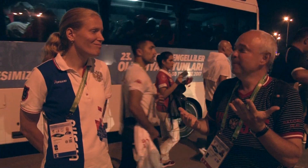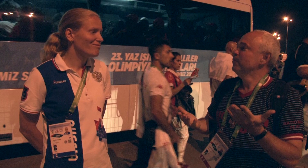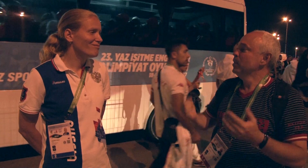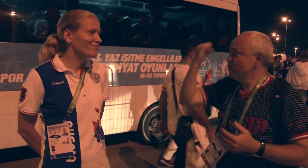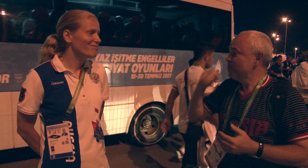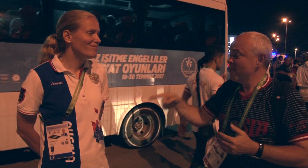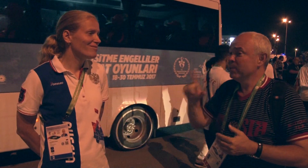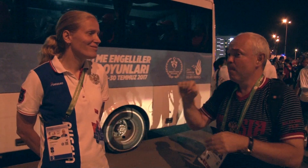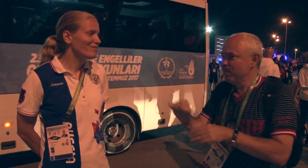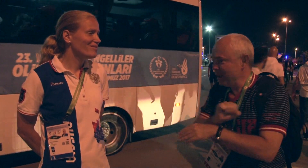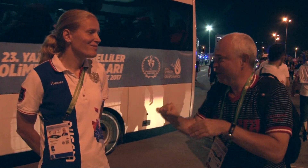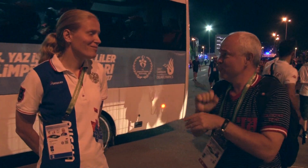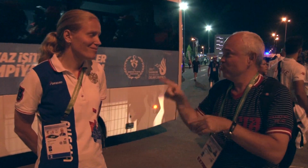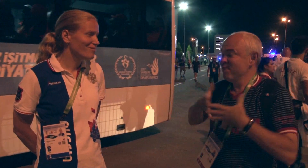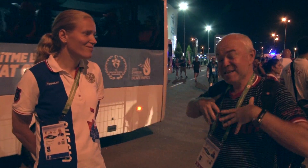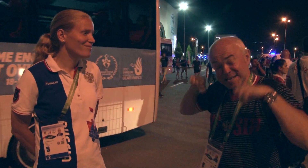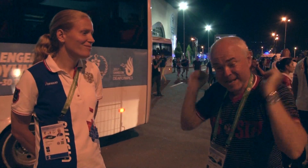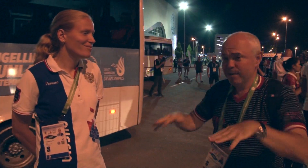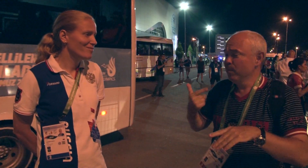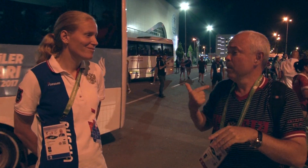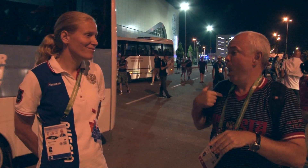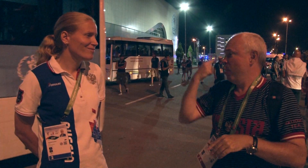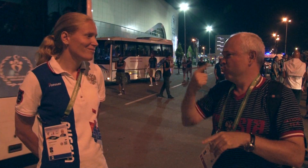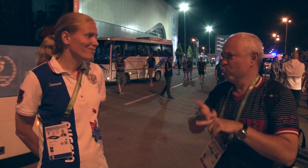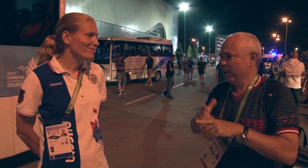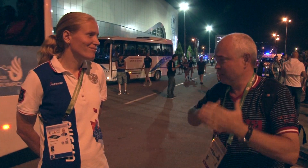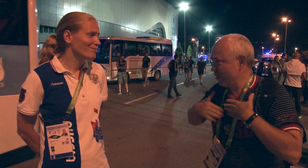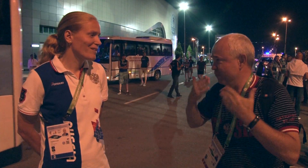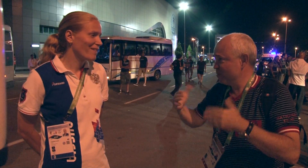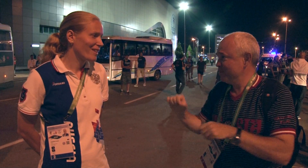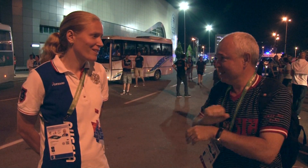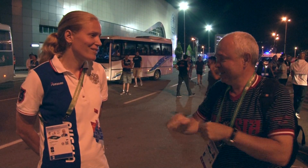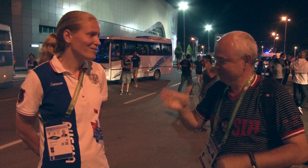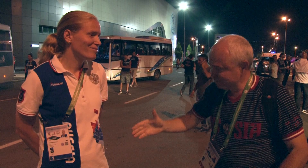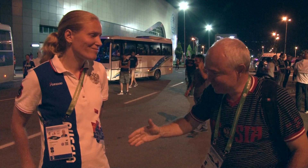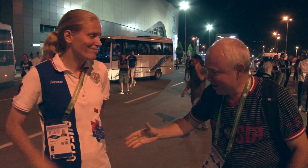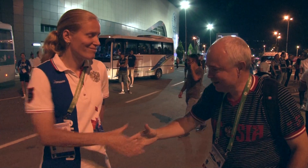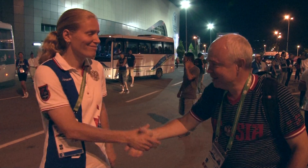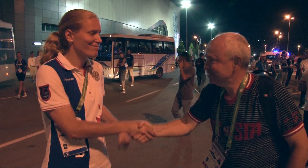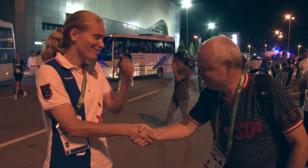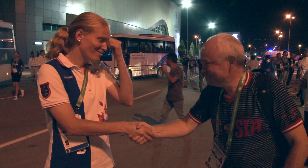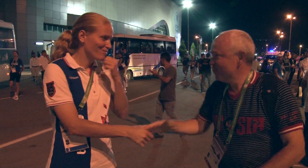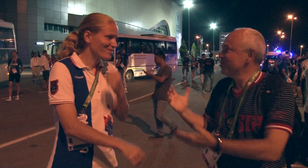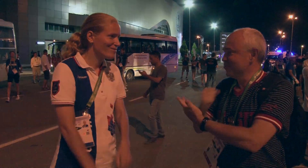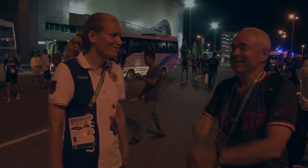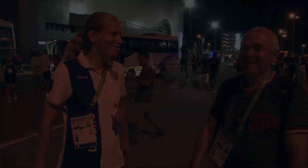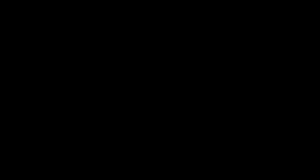Спасибо вам за победу, за то, что отдали ей все силы. Лично я на трибунах очень радовался вашей победе. Спасибо! - Успехов!